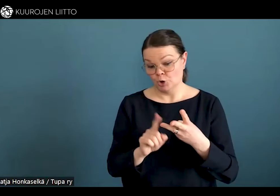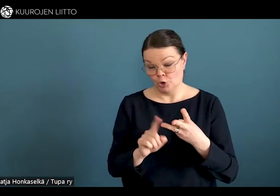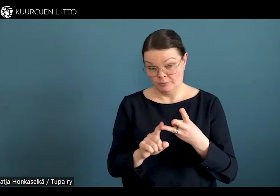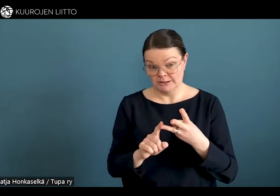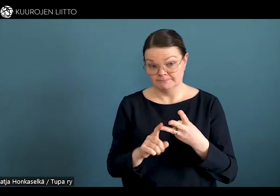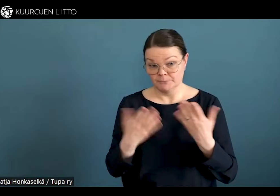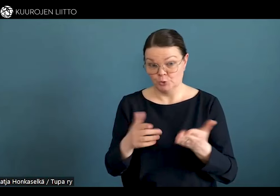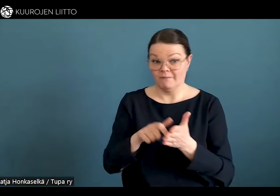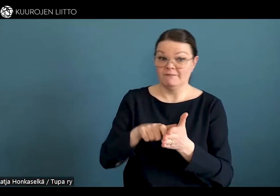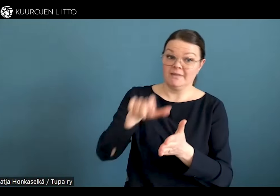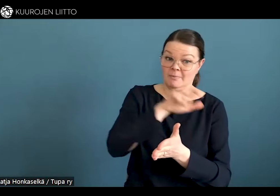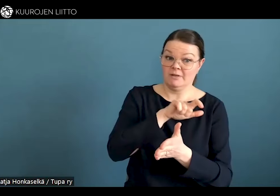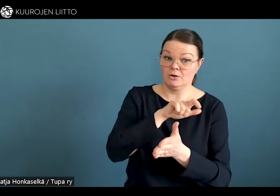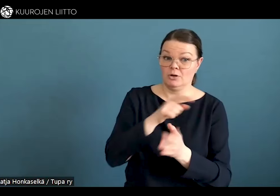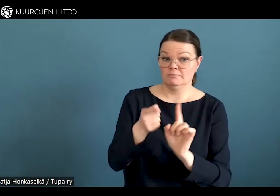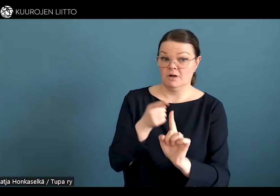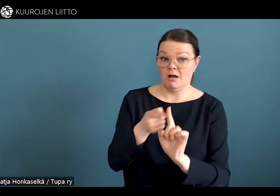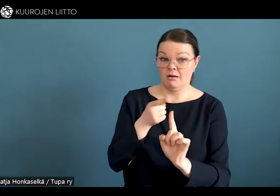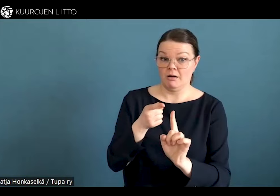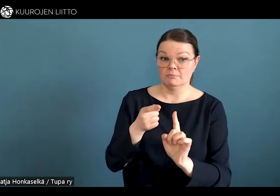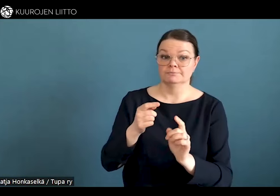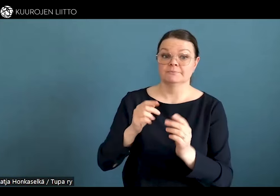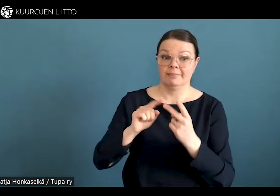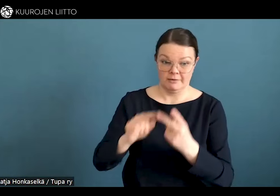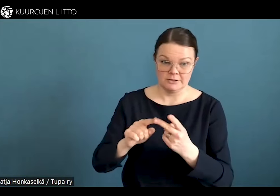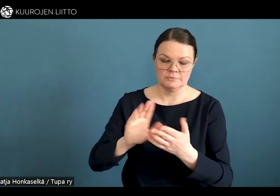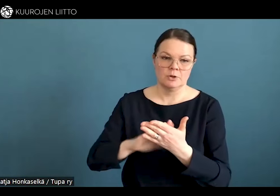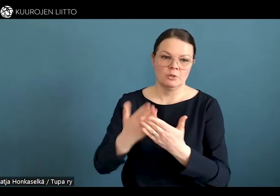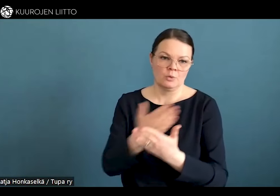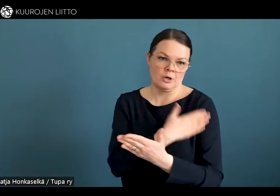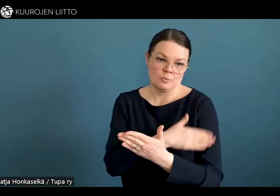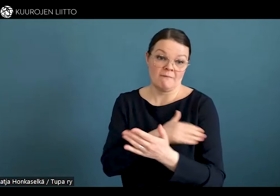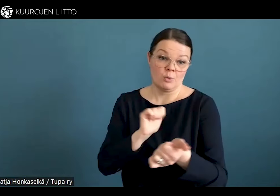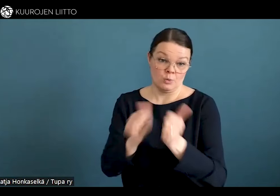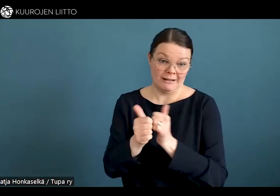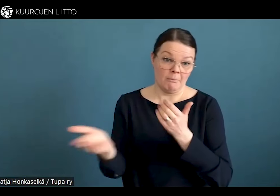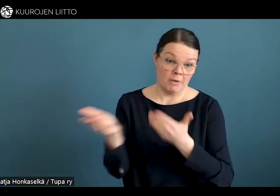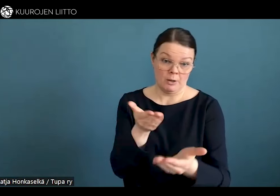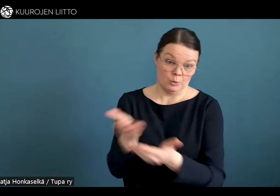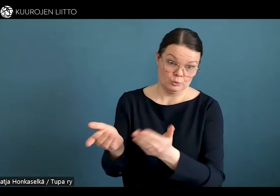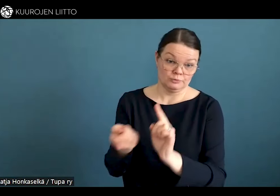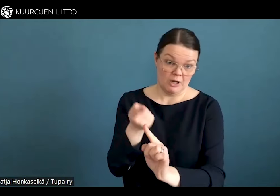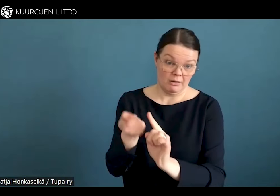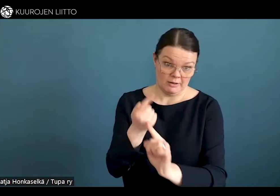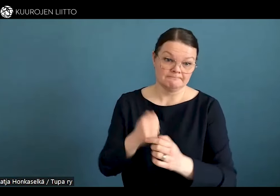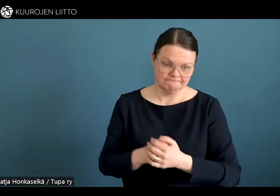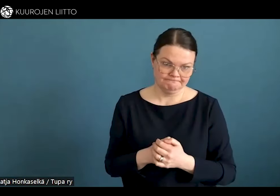Kolmas tekijä on puolestaan ollut tulkkauspalveluiden kilpailutus, - joka käynnistyi viime viikolla.